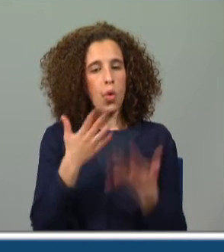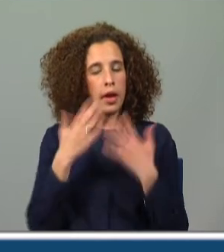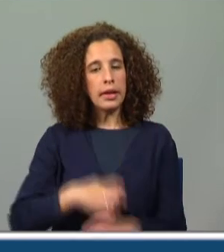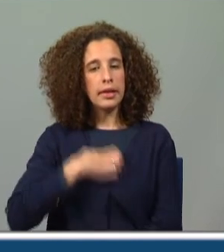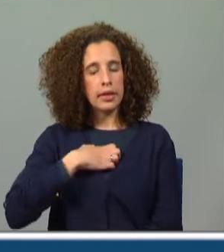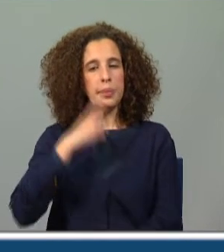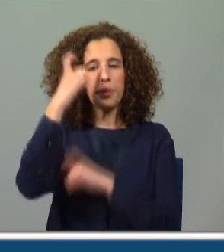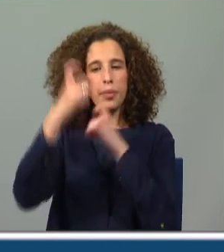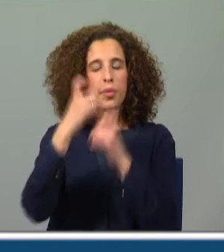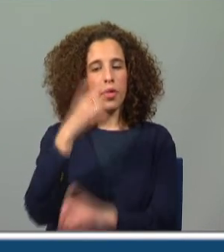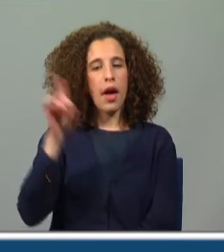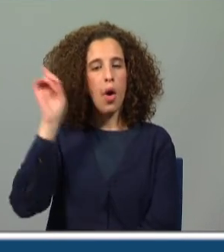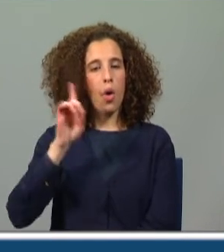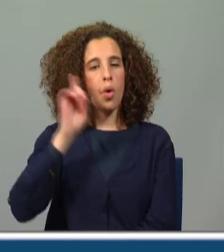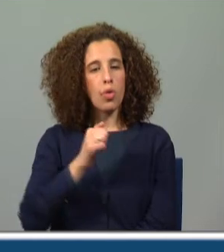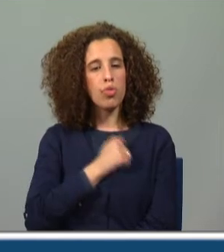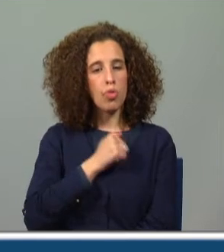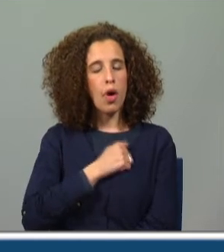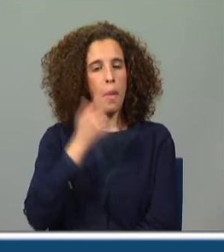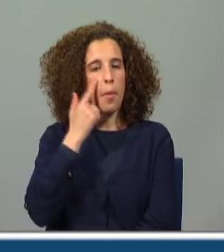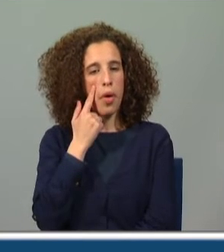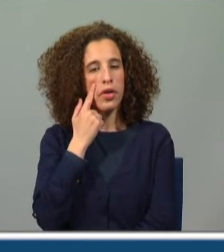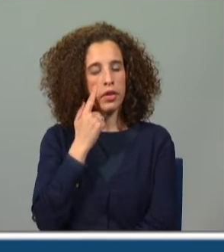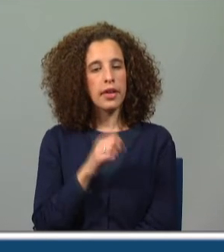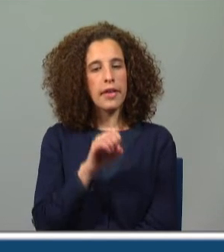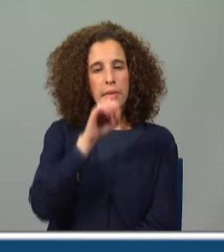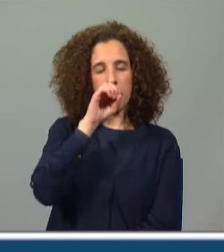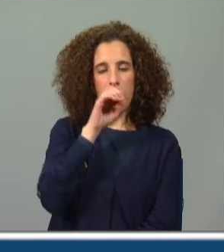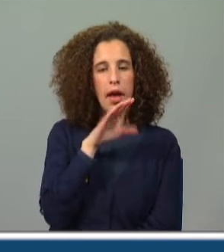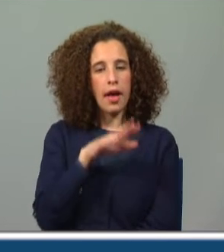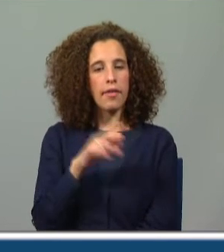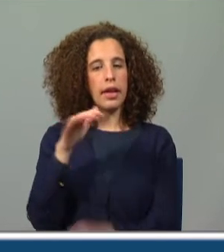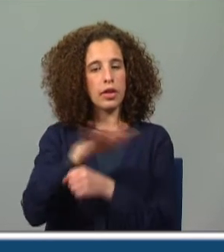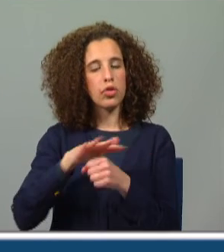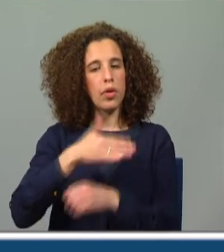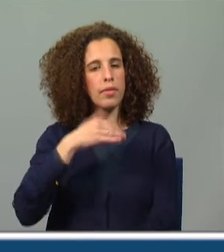e pensativo a qualificar coração mostra quem encarava a situação com Frieza é 和周到的排位賽心臟表演誰面對弗利薩的情況是